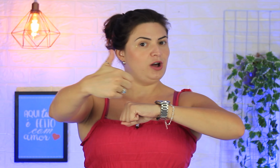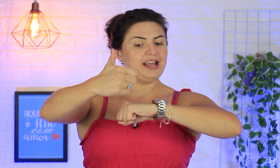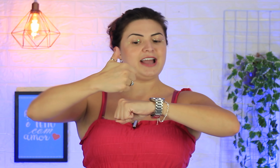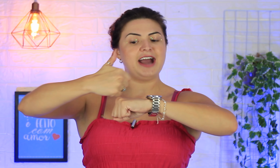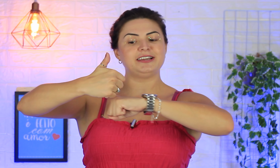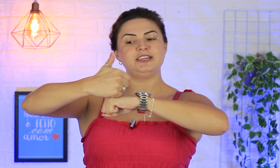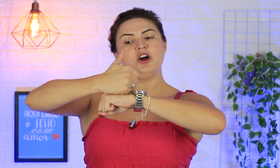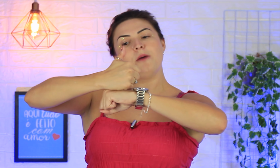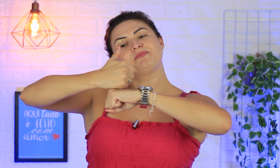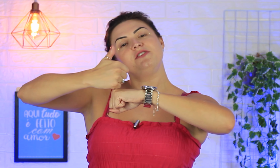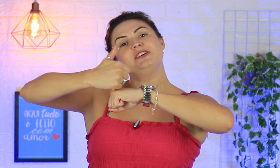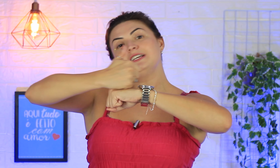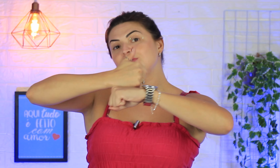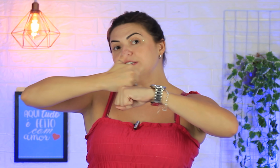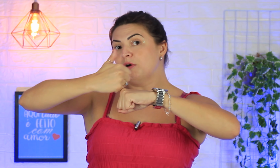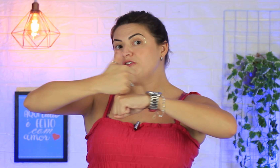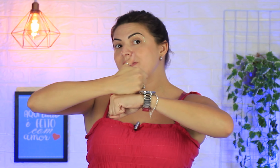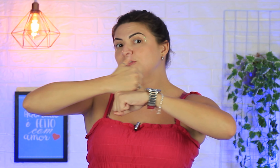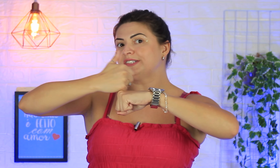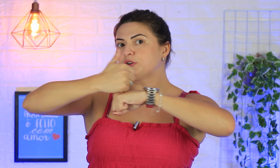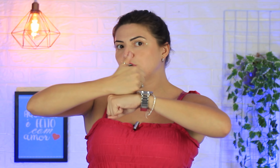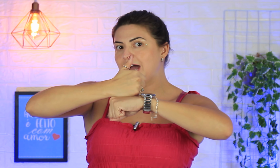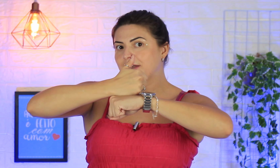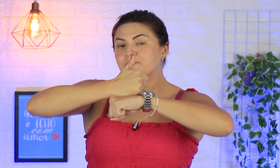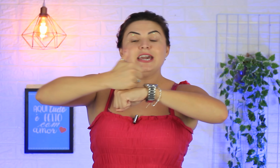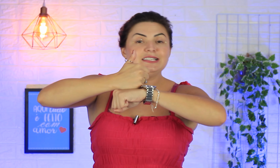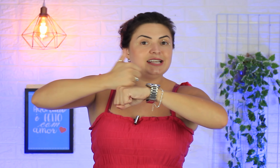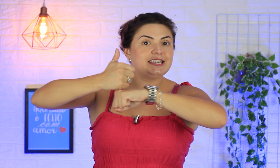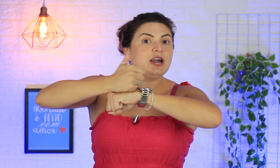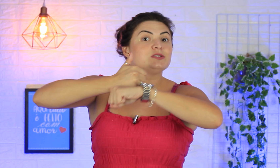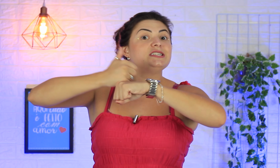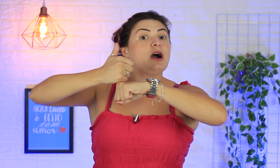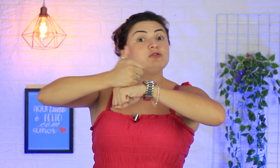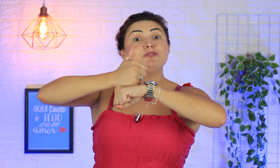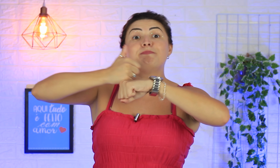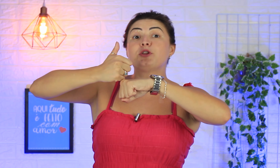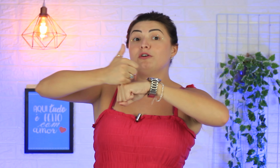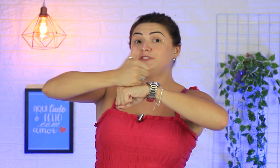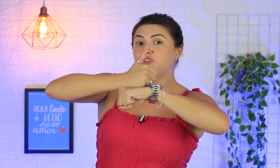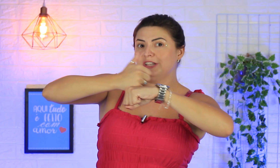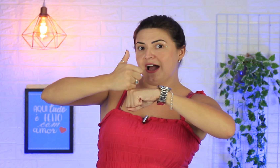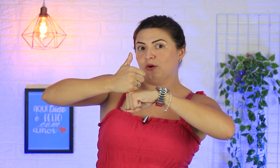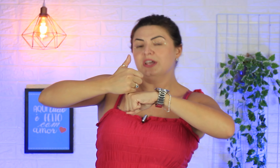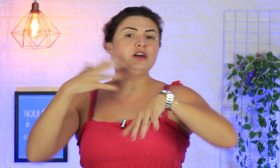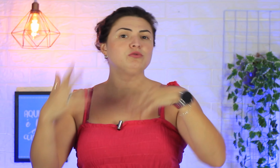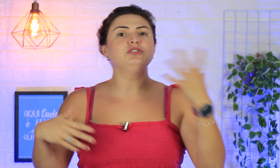polegar aqui ó e fazendo esse movimento circular esse aqui é o sinal de profissional então quando